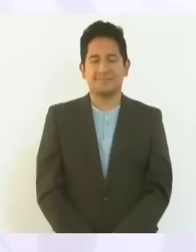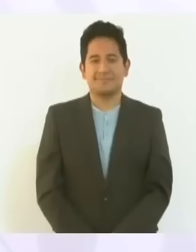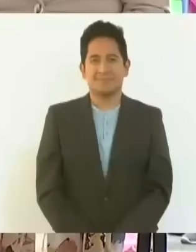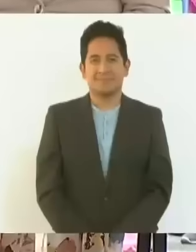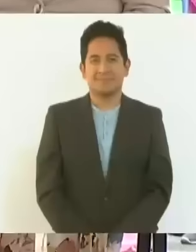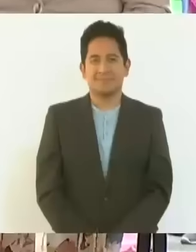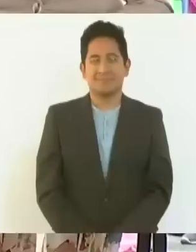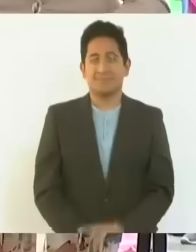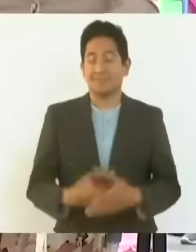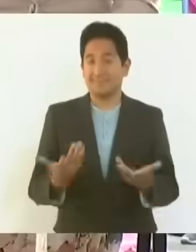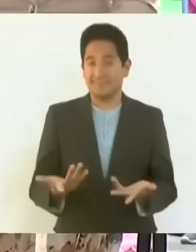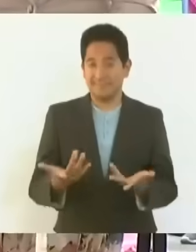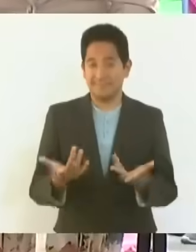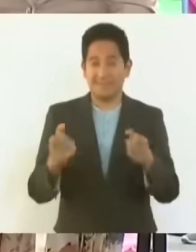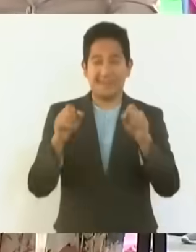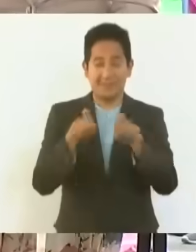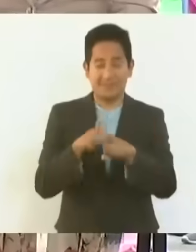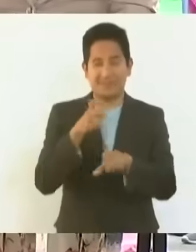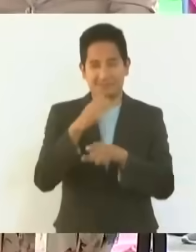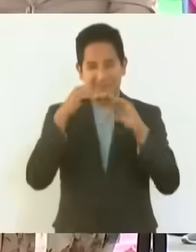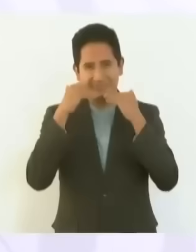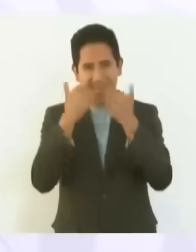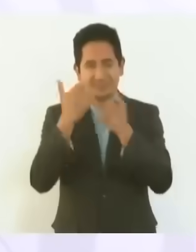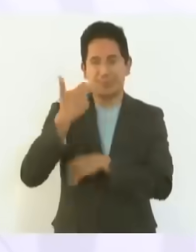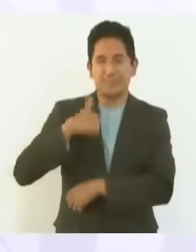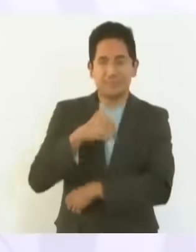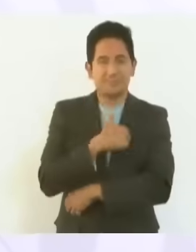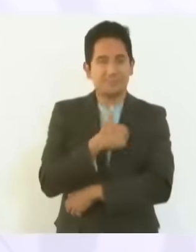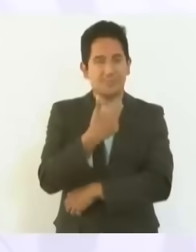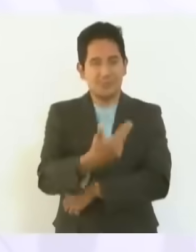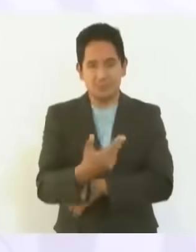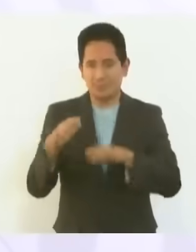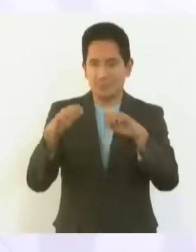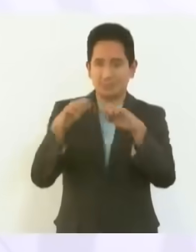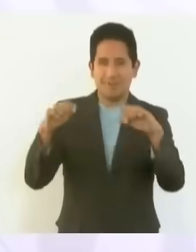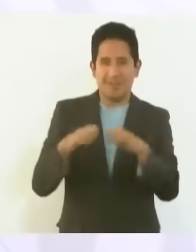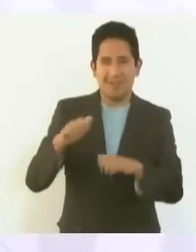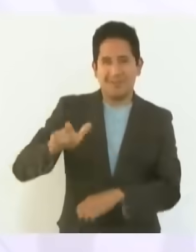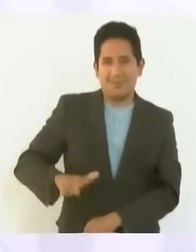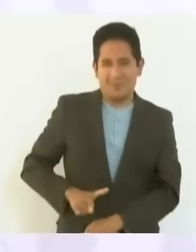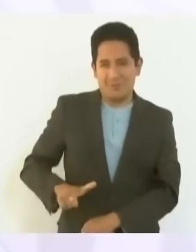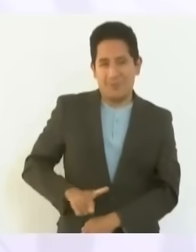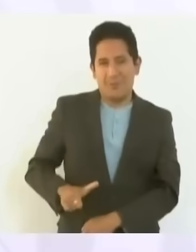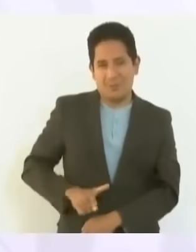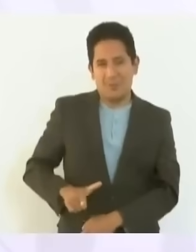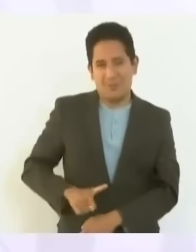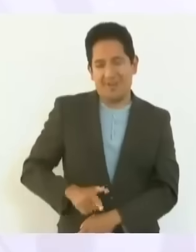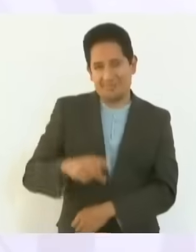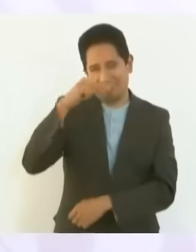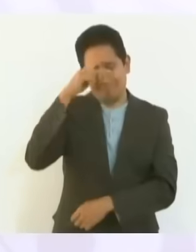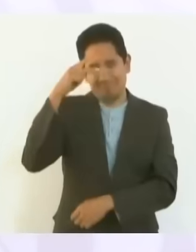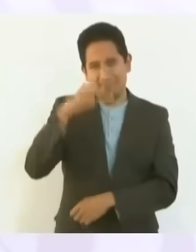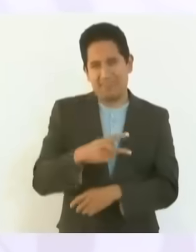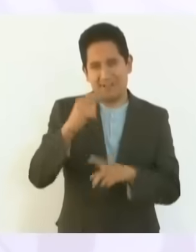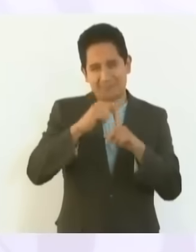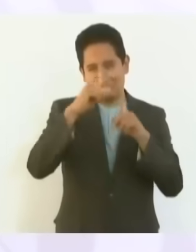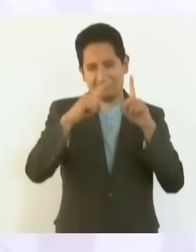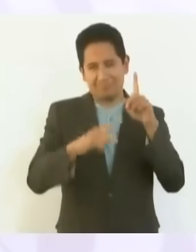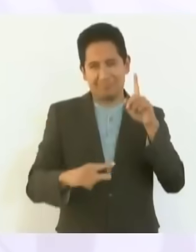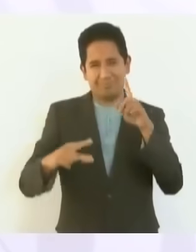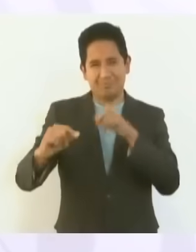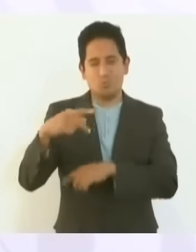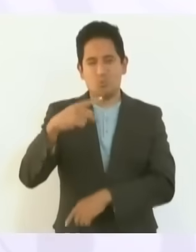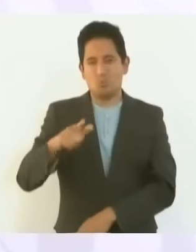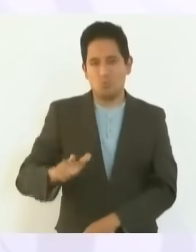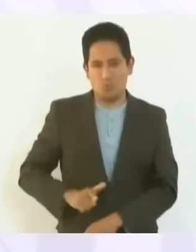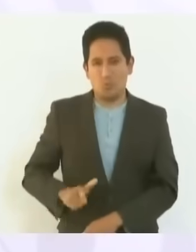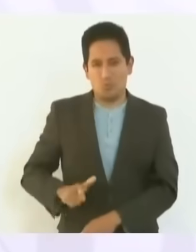Y así saludamos a todo el equipo del gobierno de México y vamos a empezar por el anfitrión que es